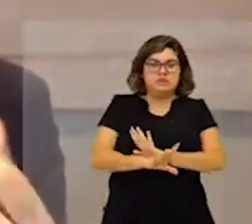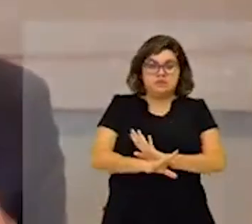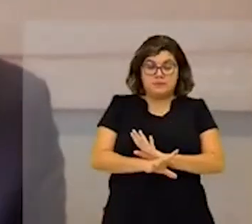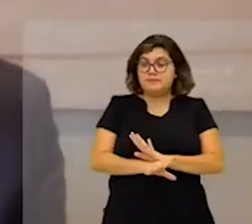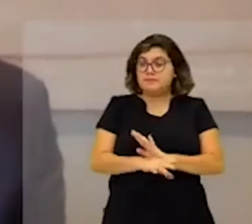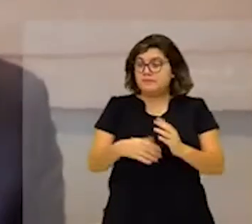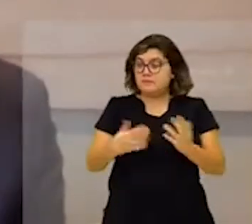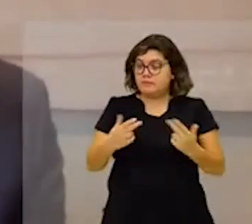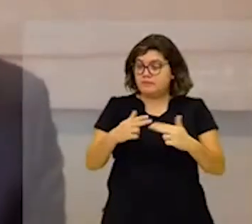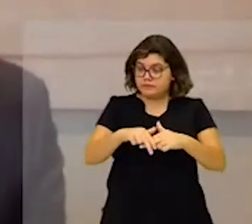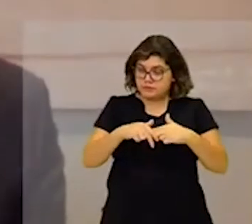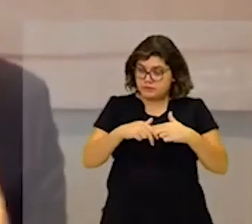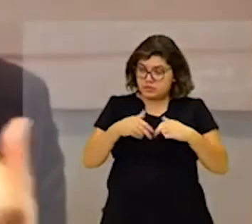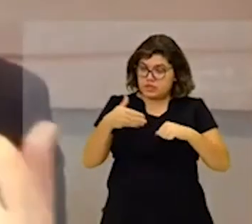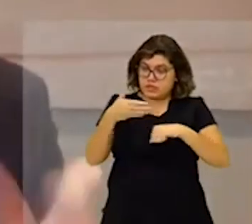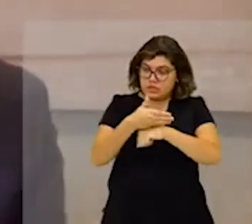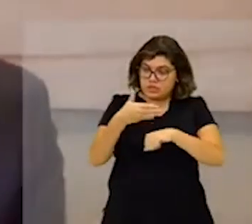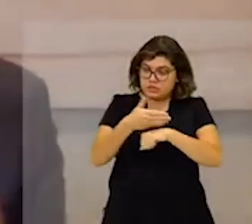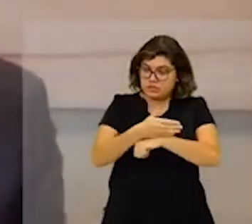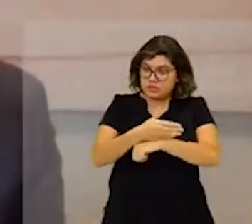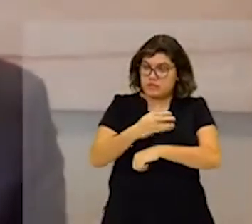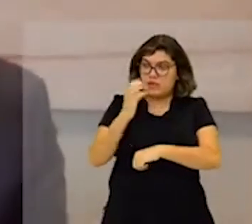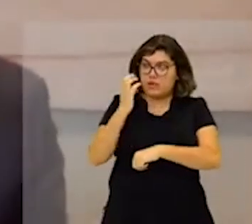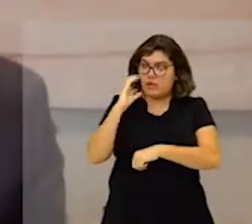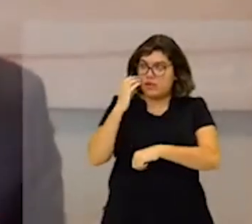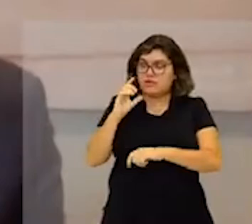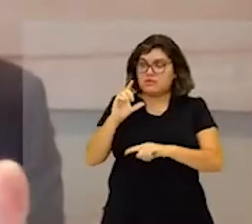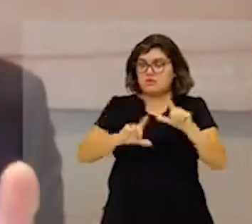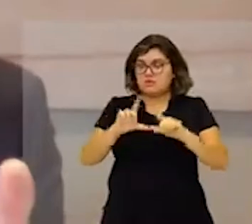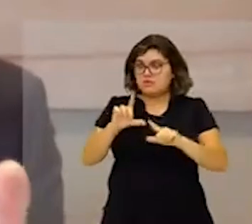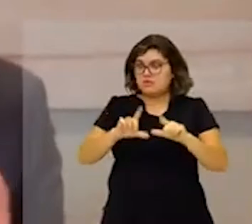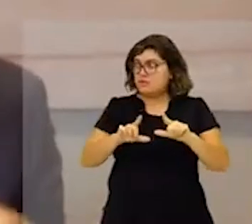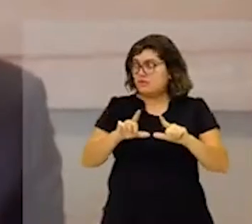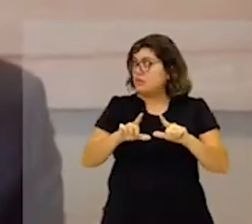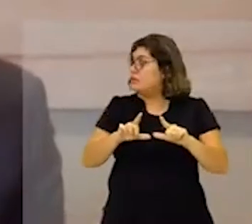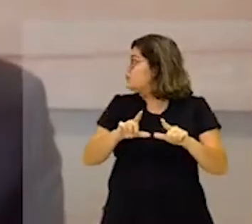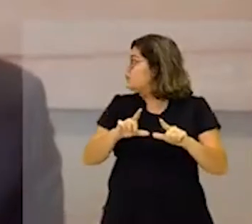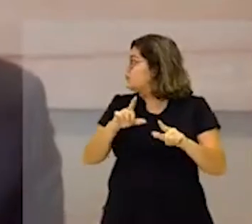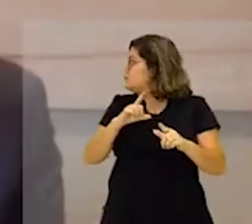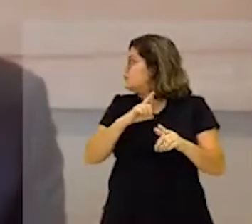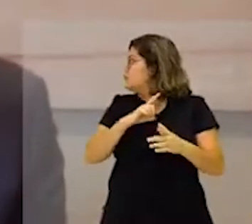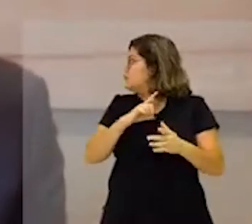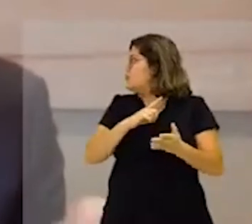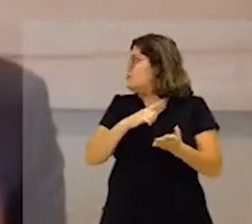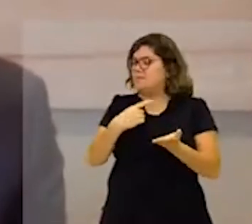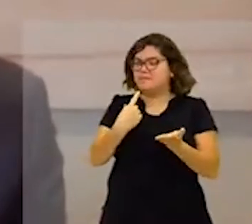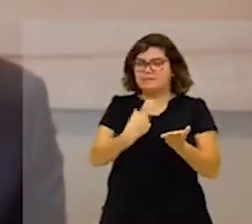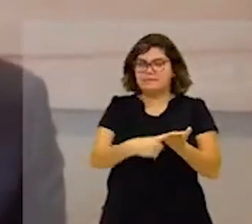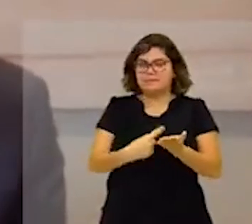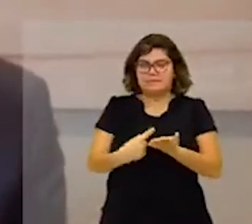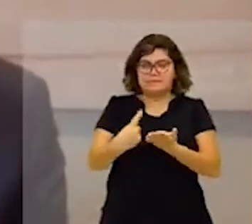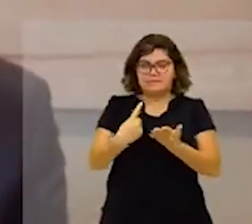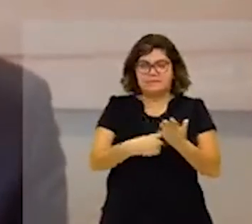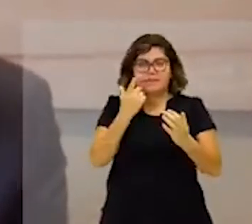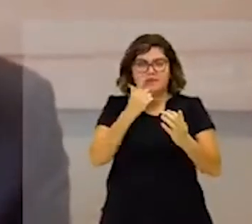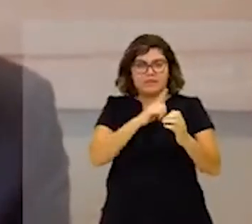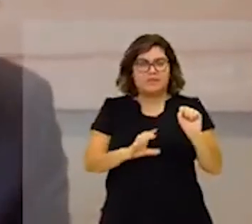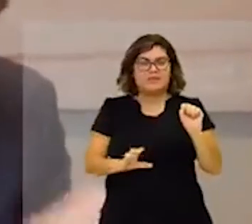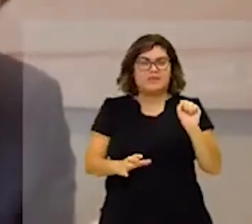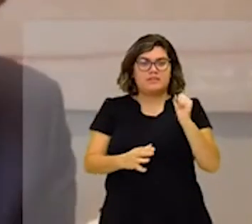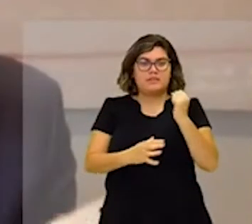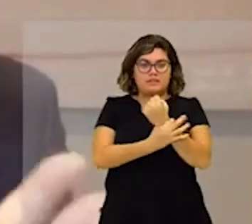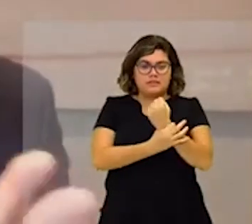o acesso a rádio e TV o acesso portanto a todos os meios de propaganda a seguir e agora um ponto